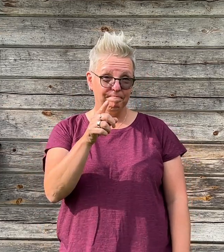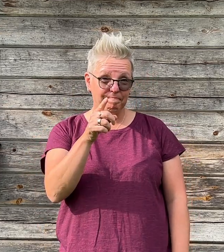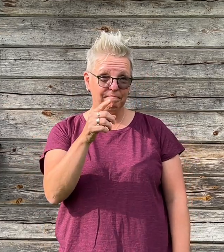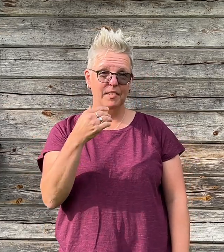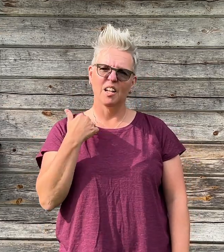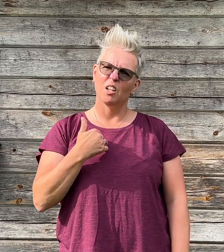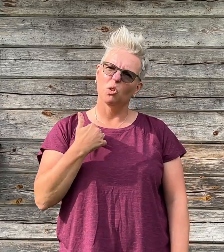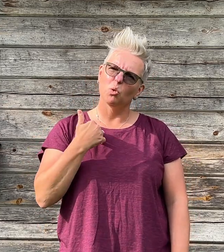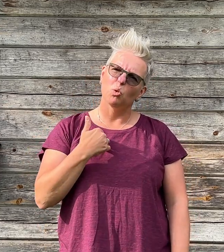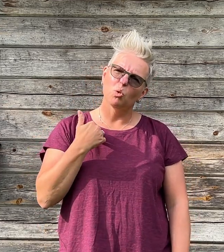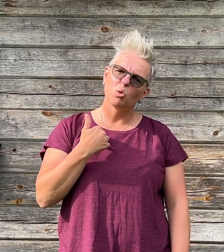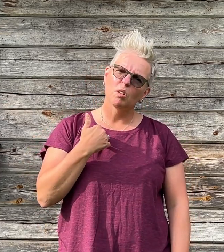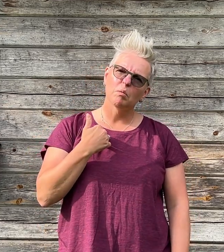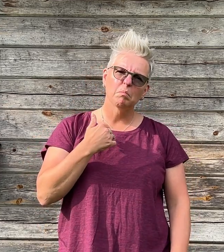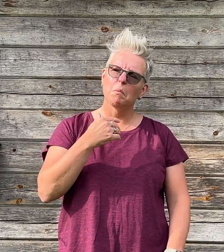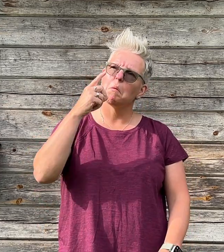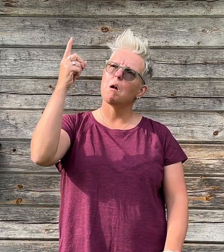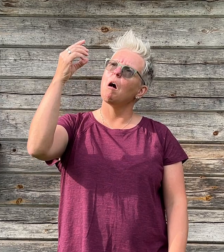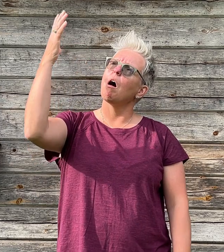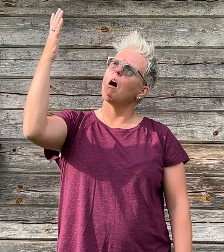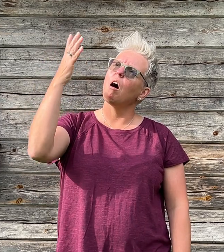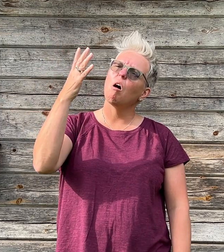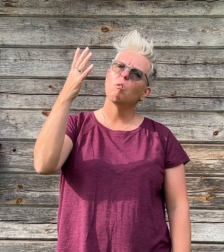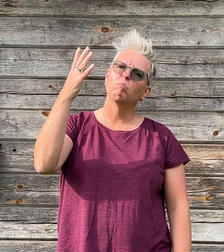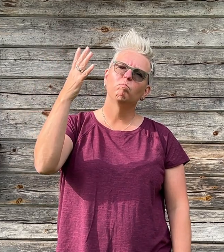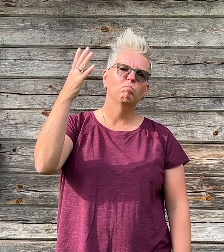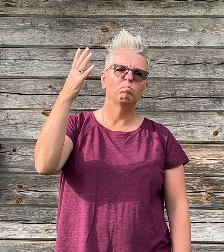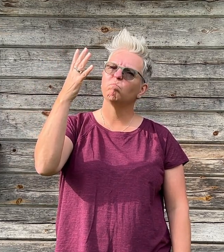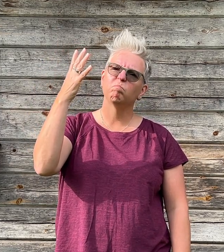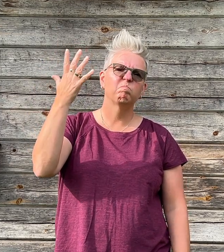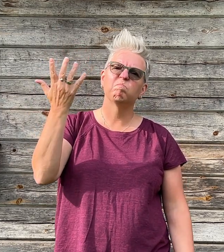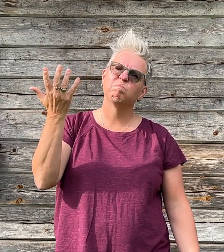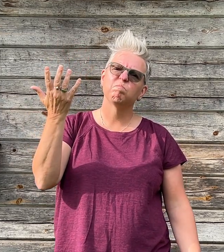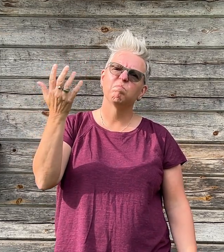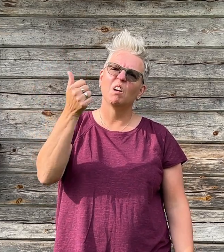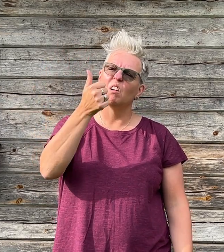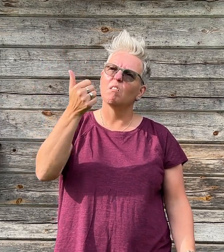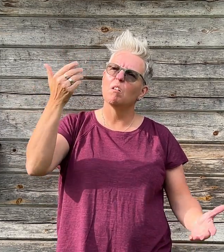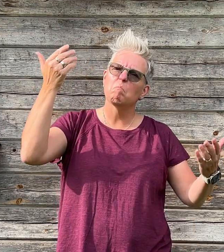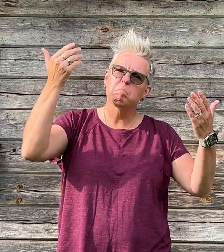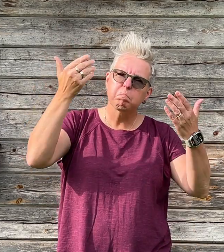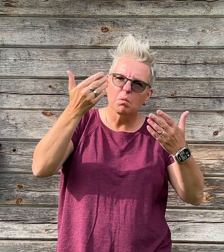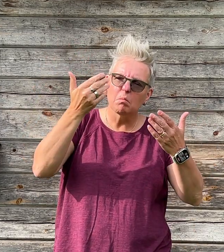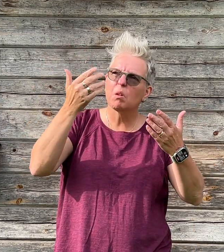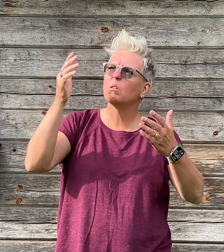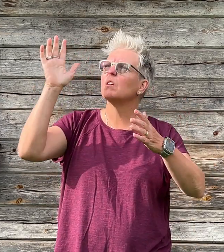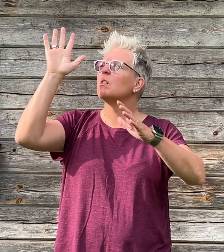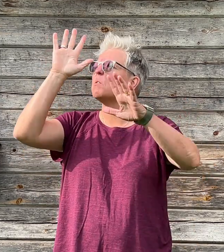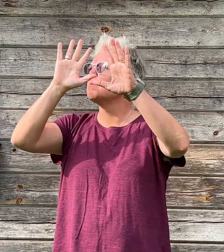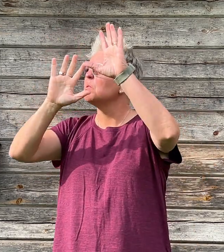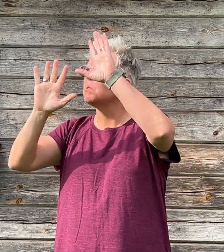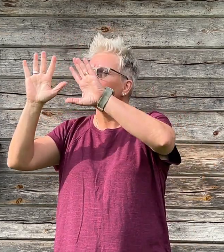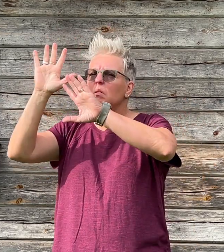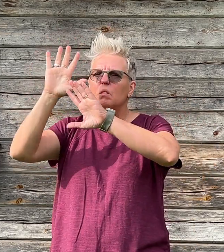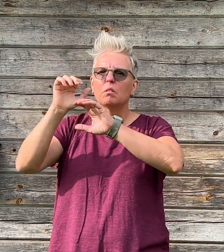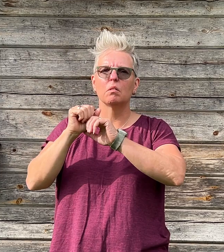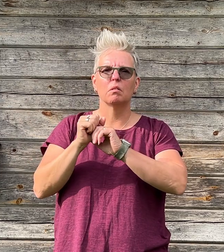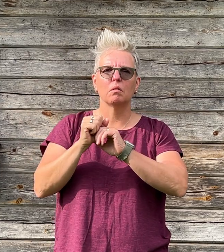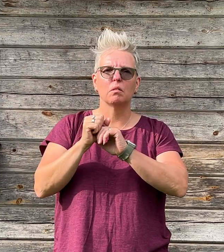Tuntuuko sinusta, että kaikki on pilvistä ja harmaata, eikä aurinkoa näy?